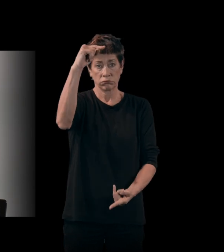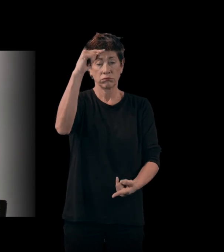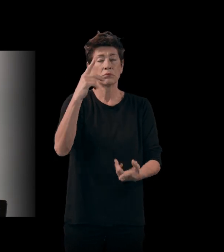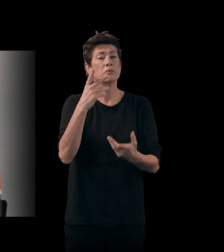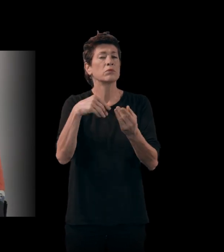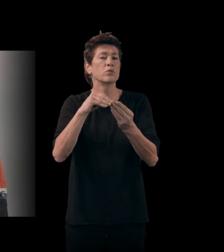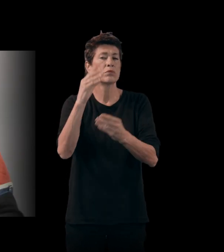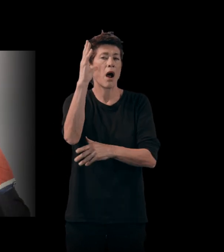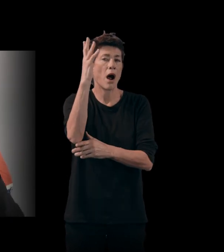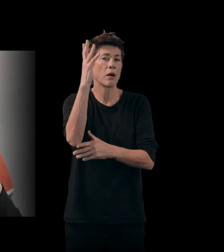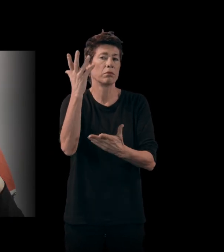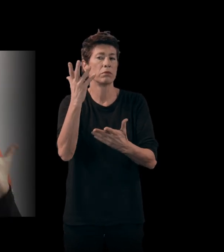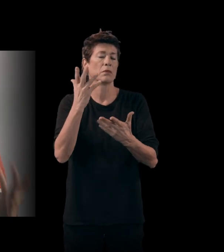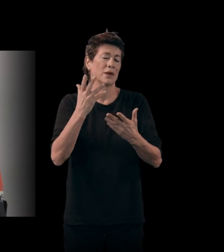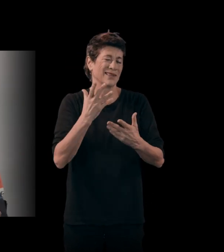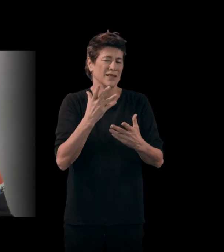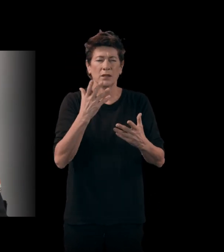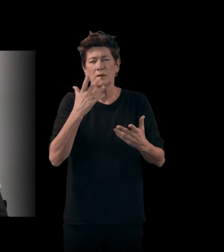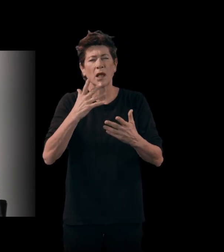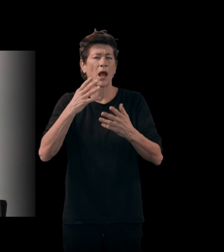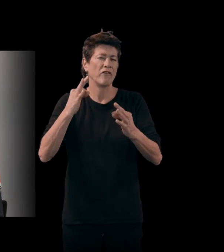sur toutes ces questions d’identité et d’histoire d’identification,